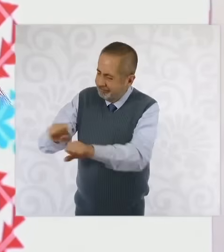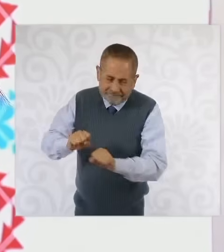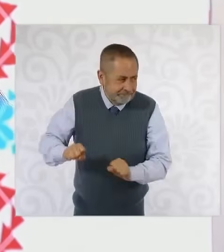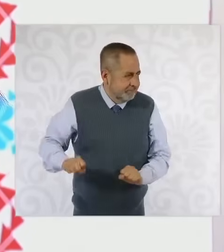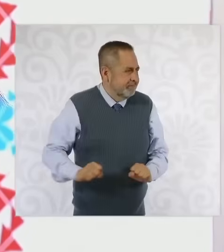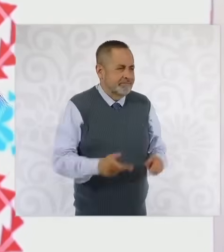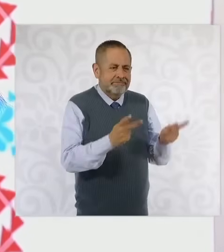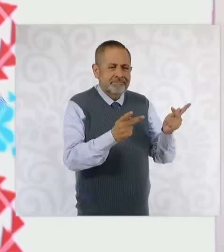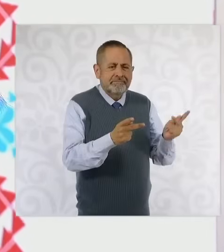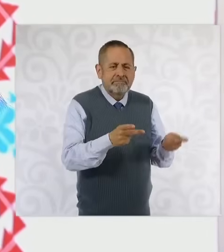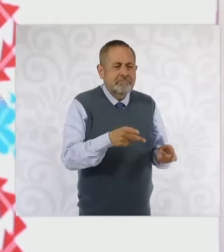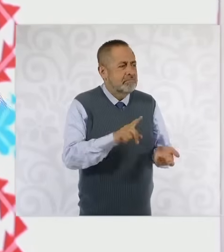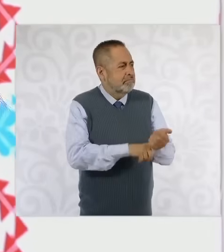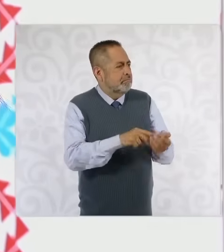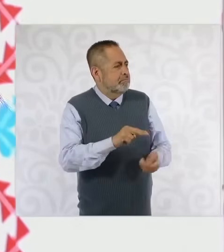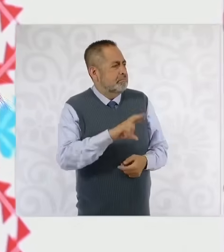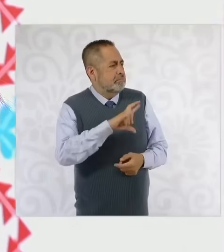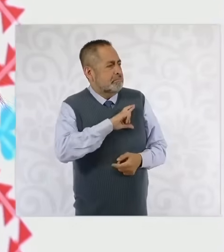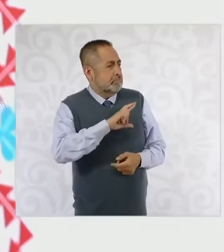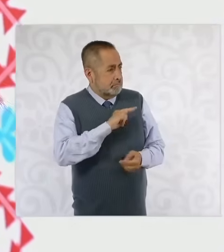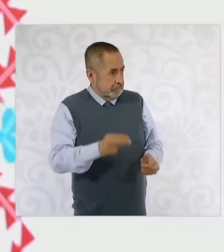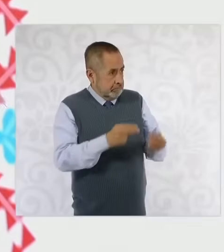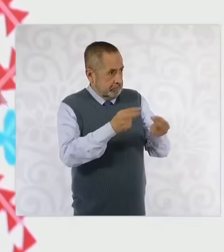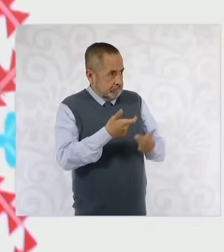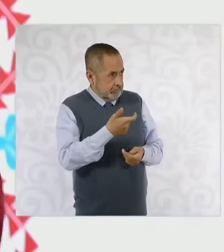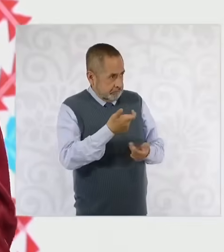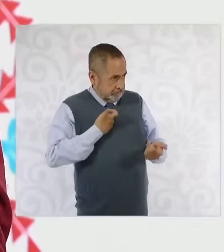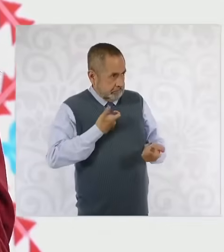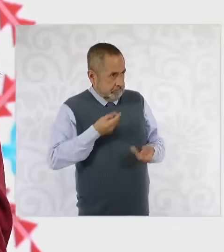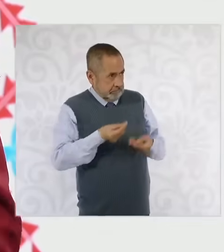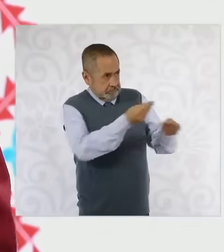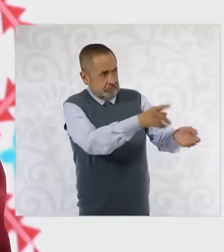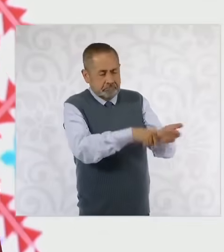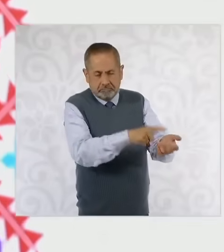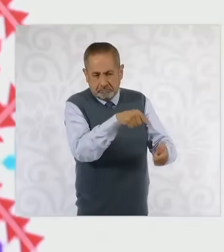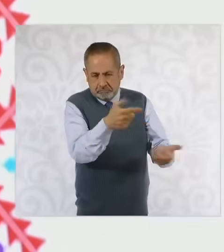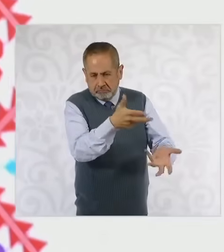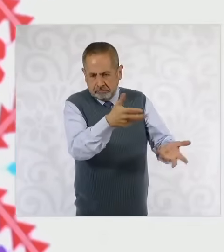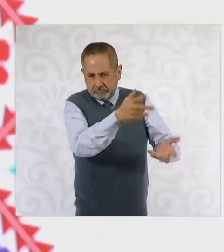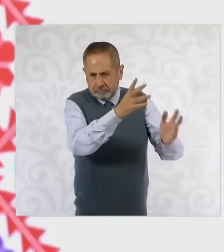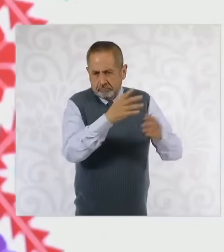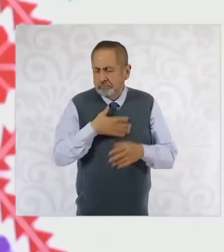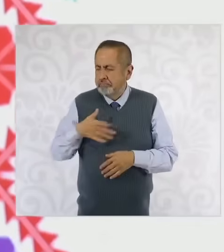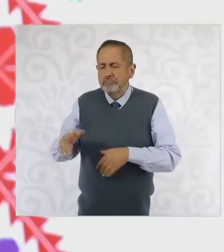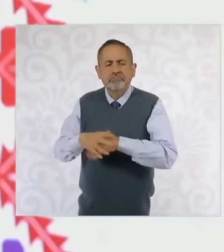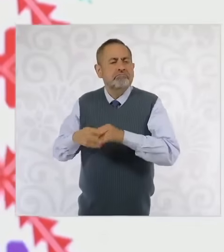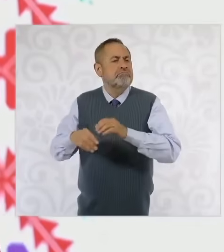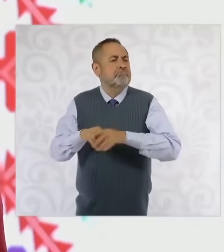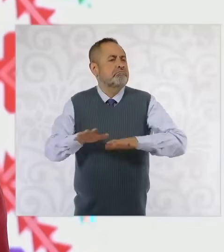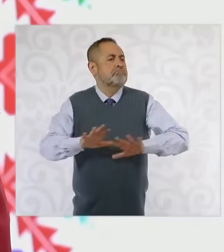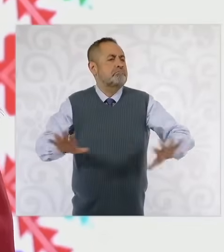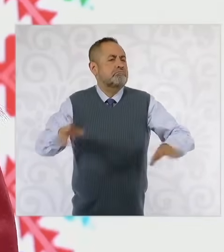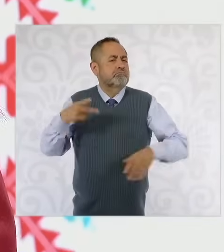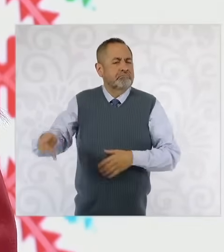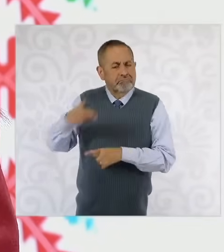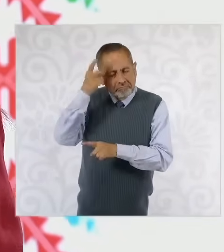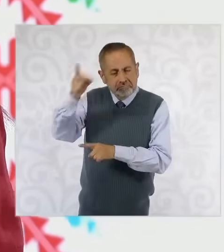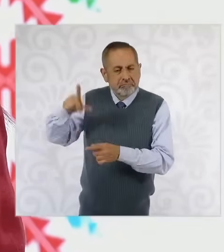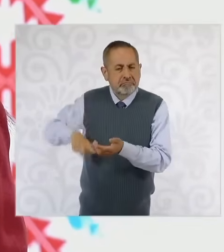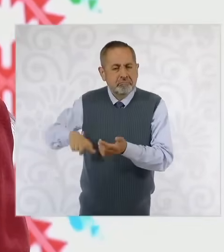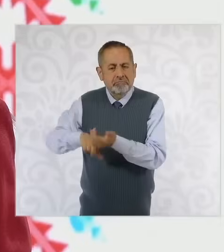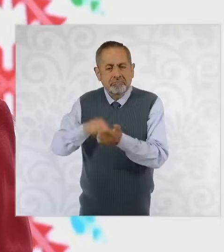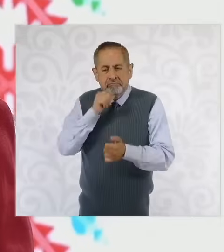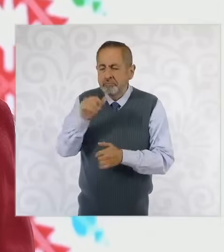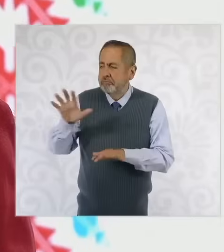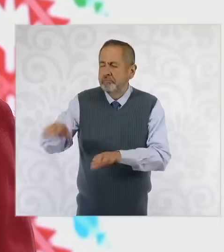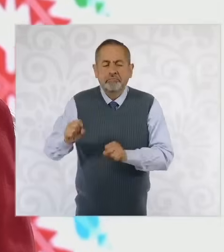prácticamente convirtiéndolas en empresas productivas del Estado dejando de ser públicas